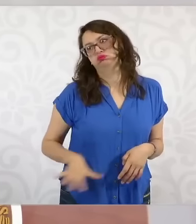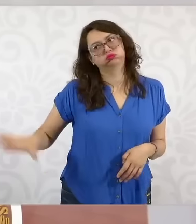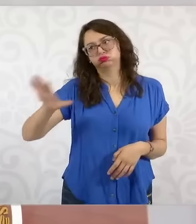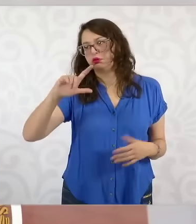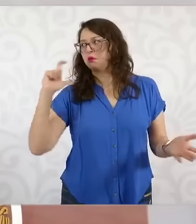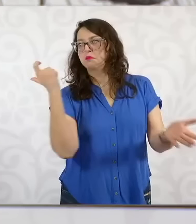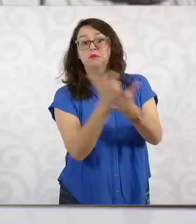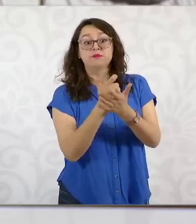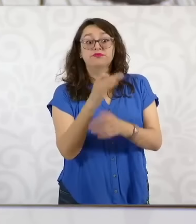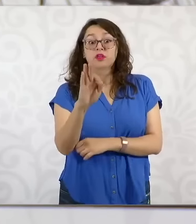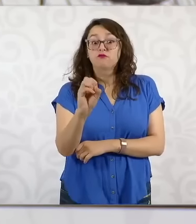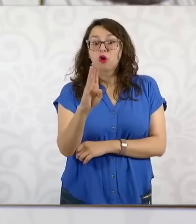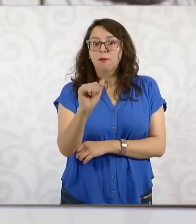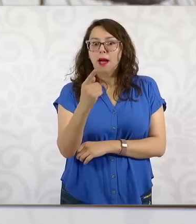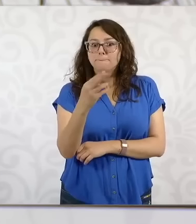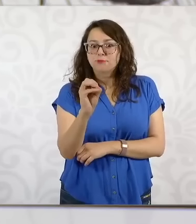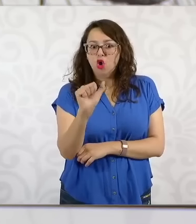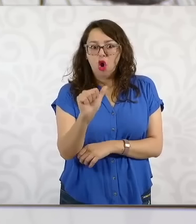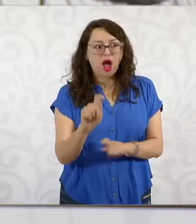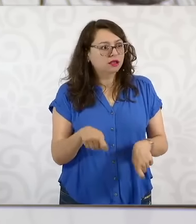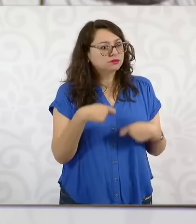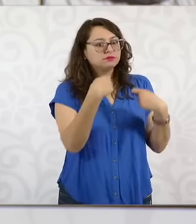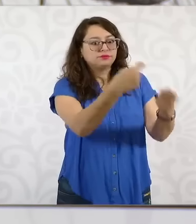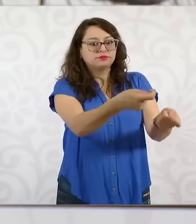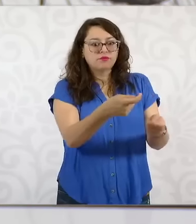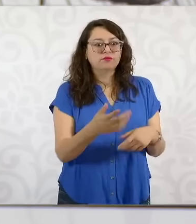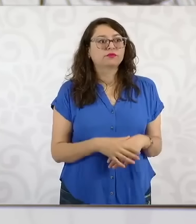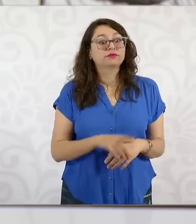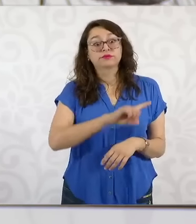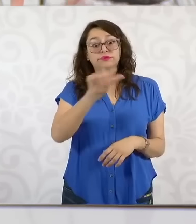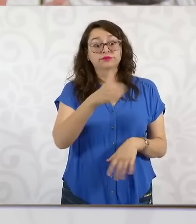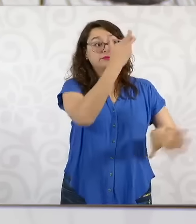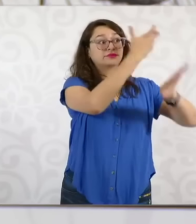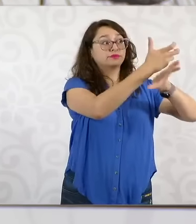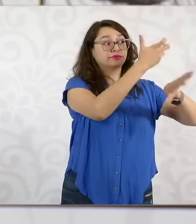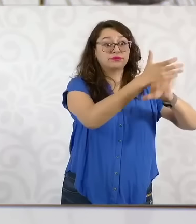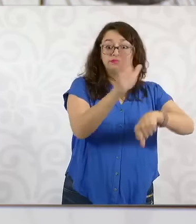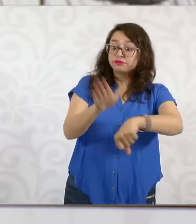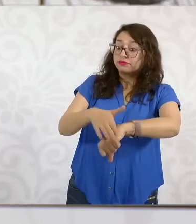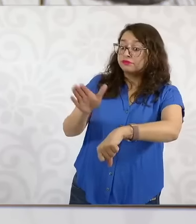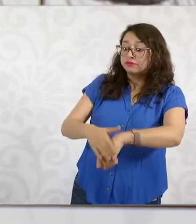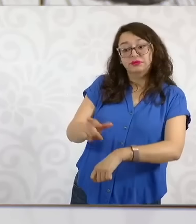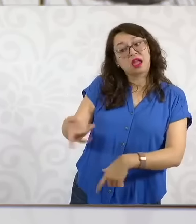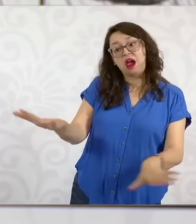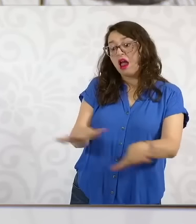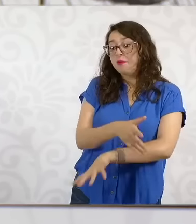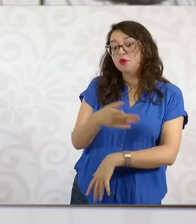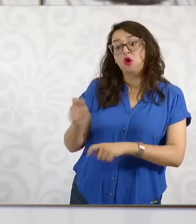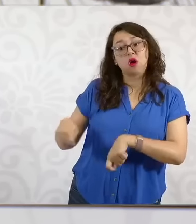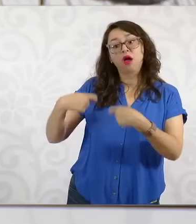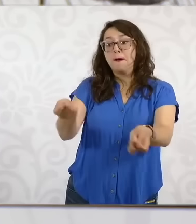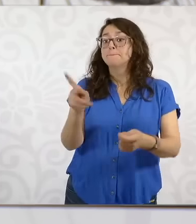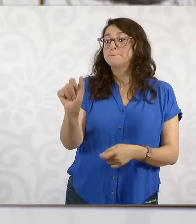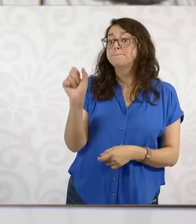además entregó el gobierno al PAN porque se lo pidió a Estados Unidos. Ya, así para ser tan,